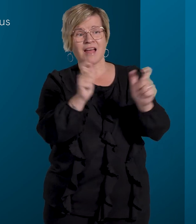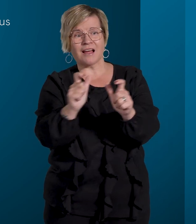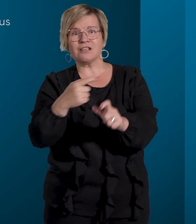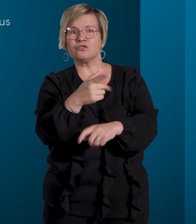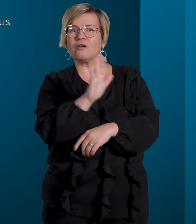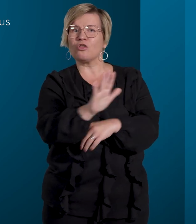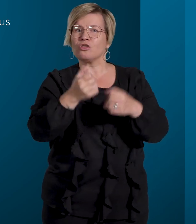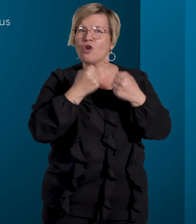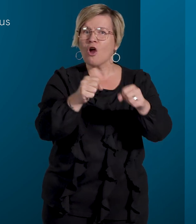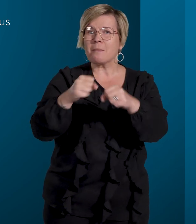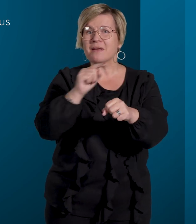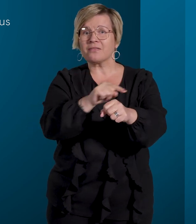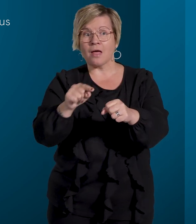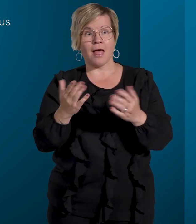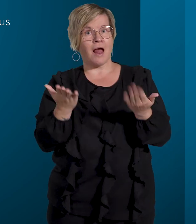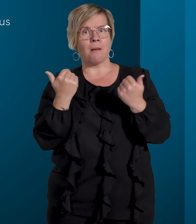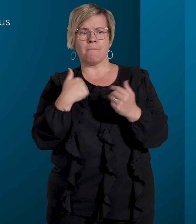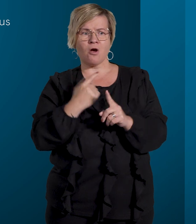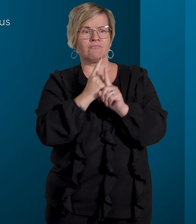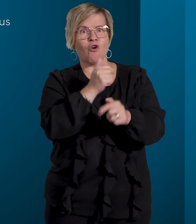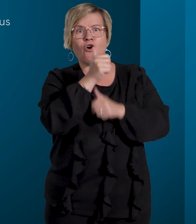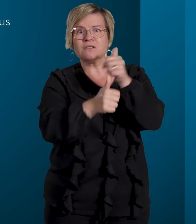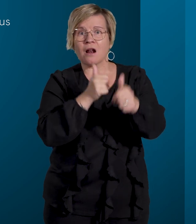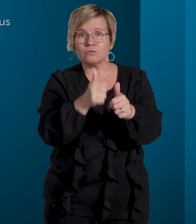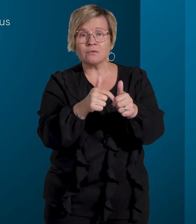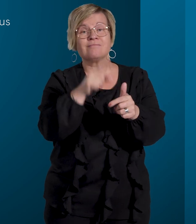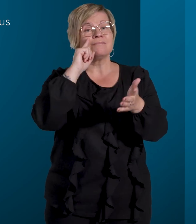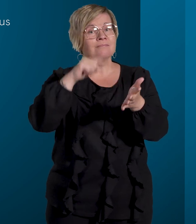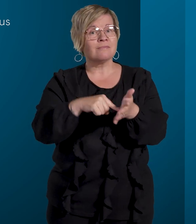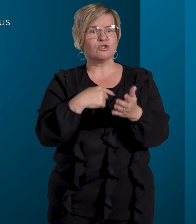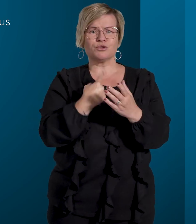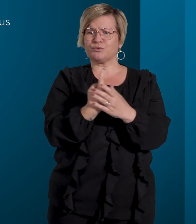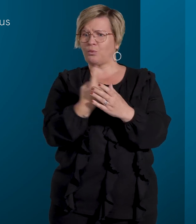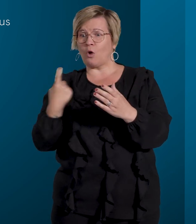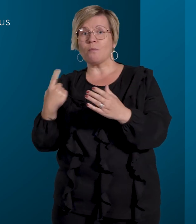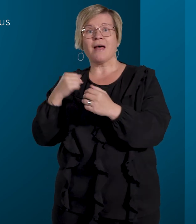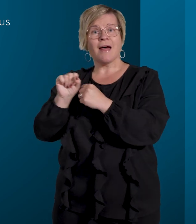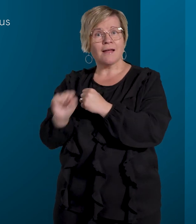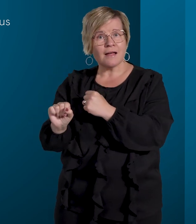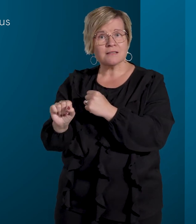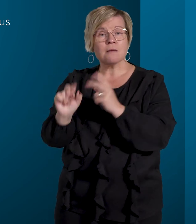Järjestöjen matalan kynnyksen toiminta ehkäisee syrjäytymistä, -